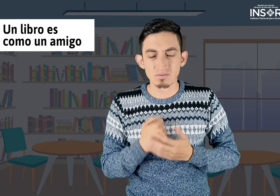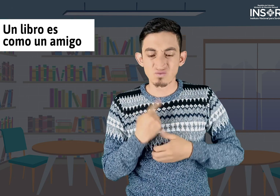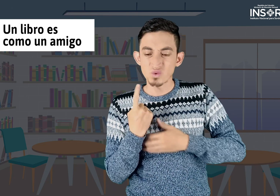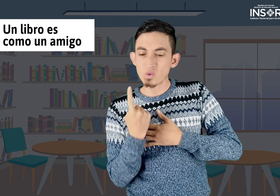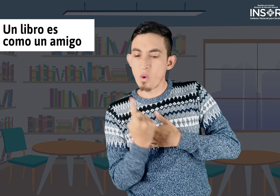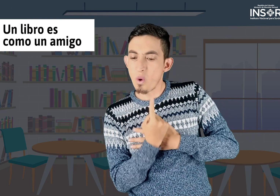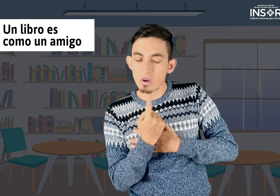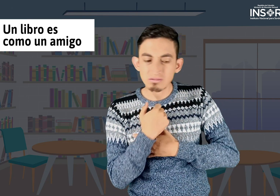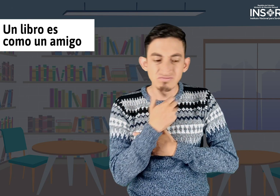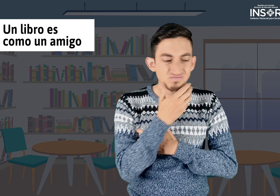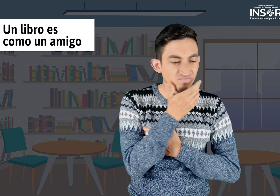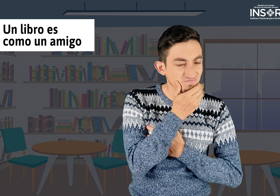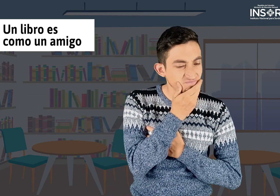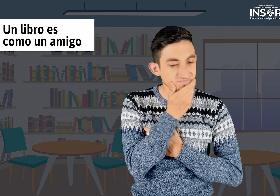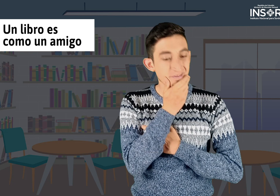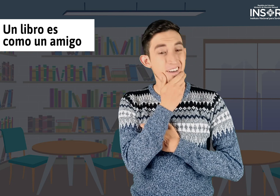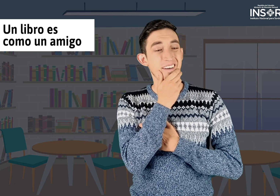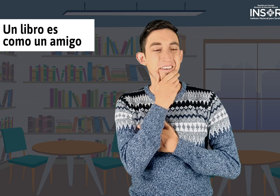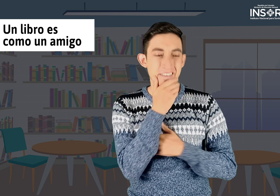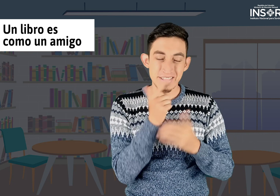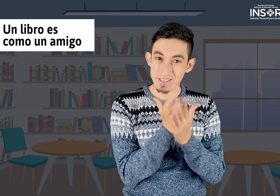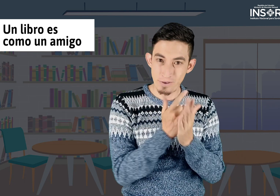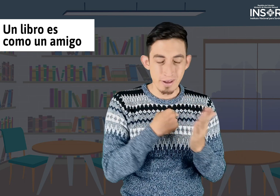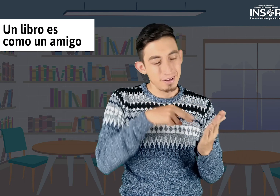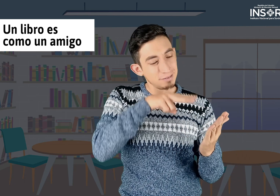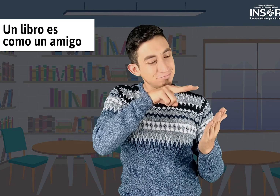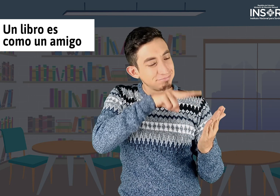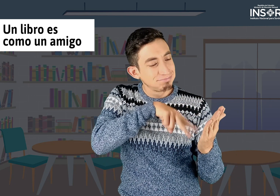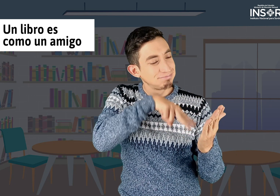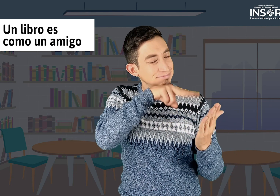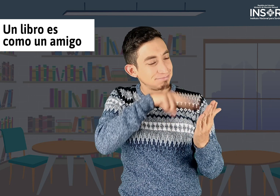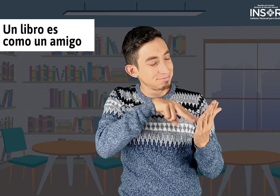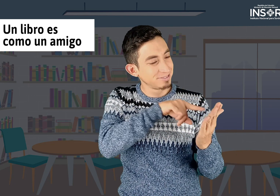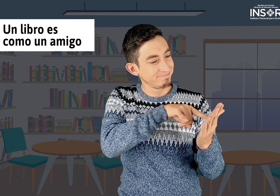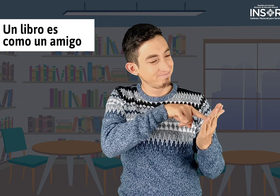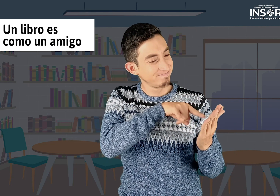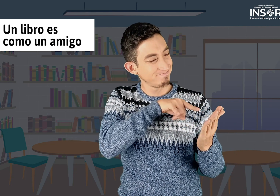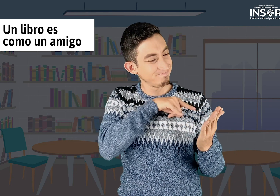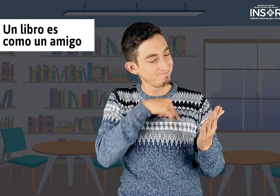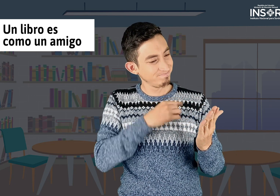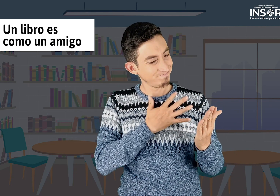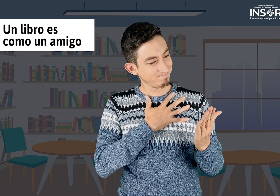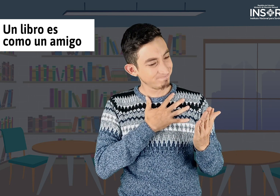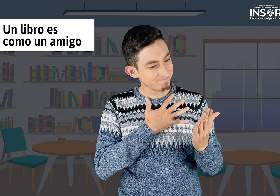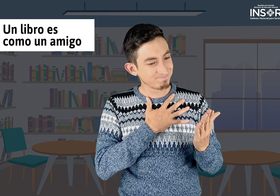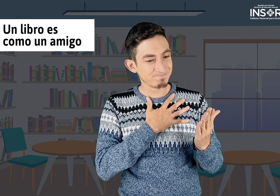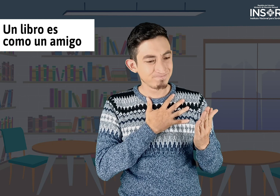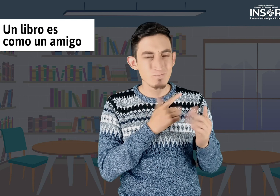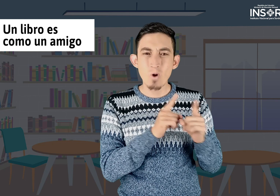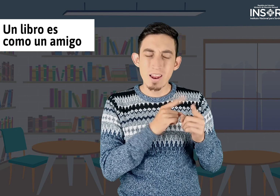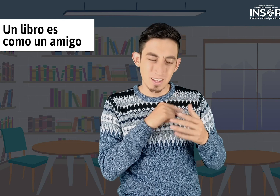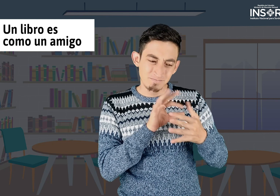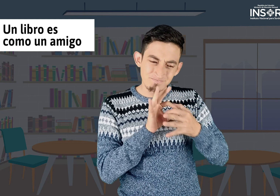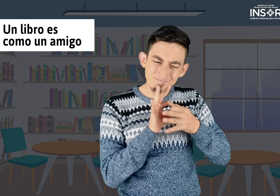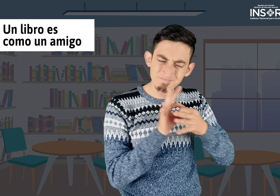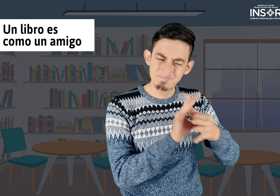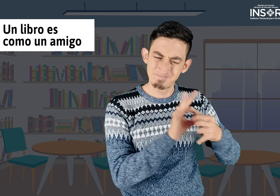En momentos de soledad un libro puede convertirse en nuestro mejor amigo,